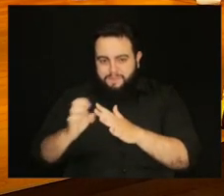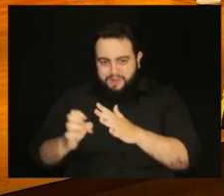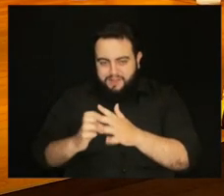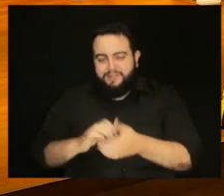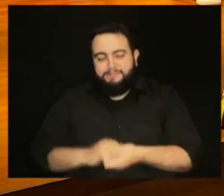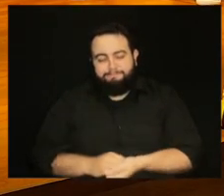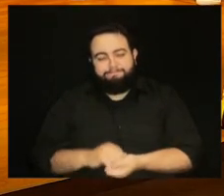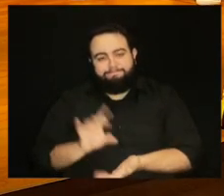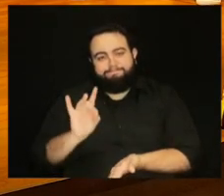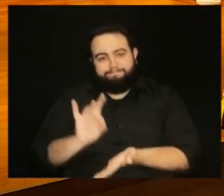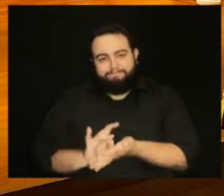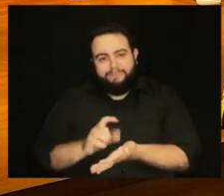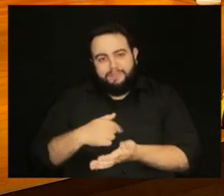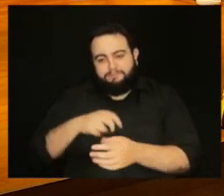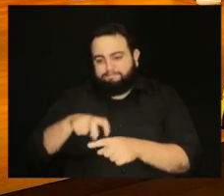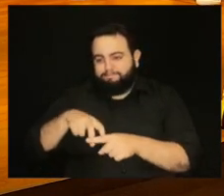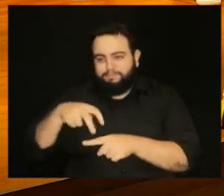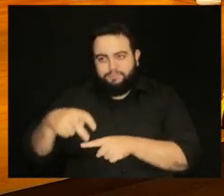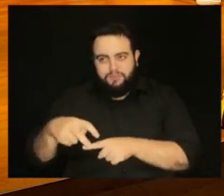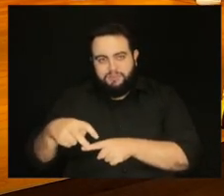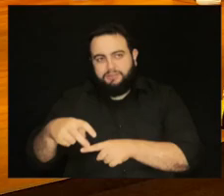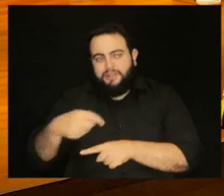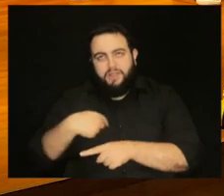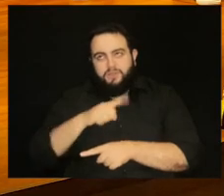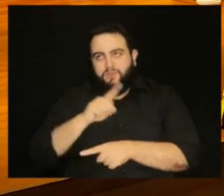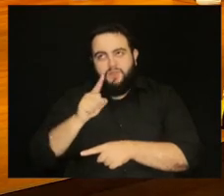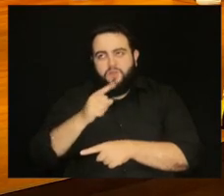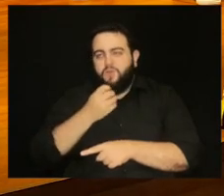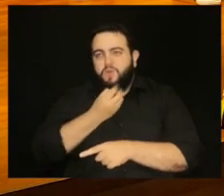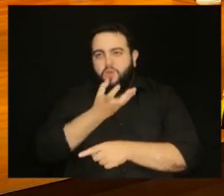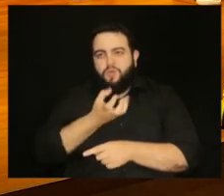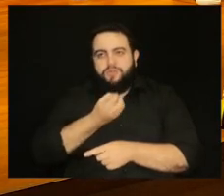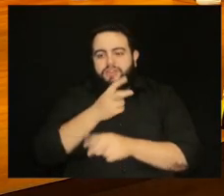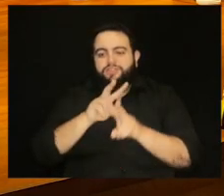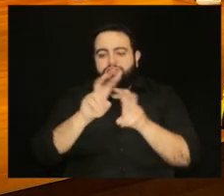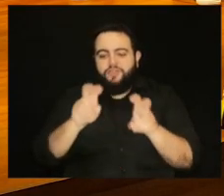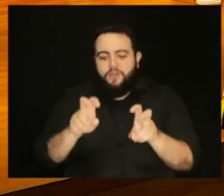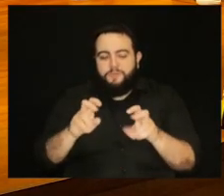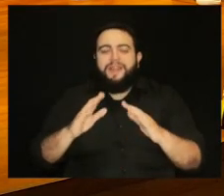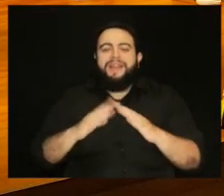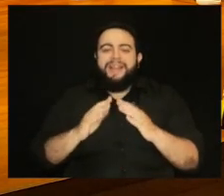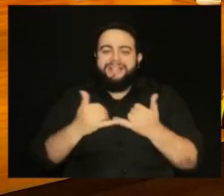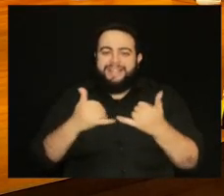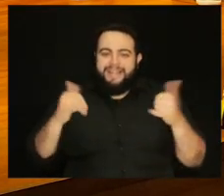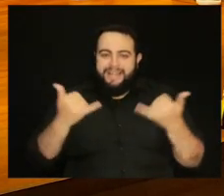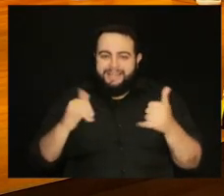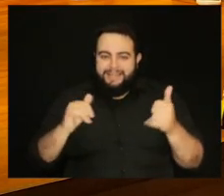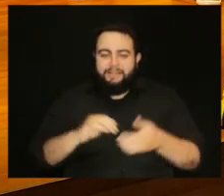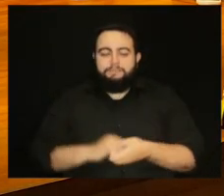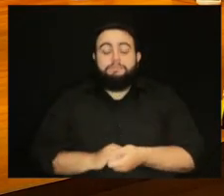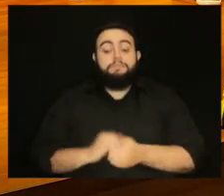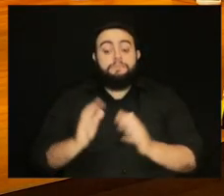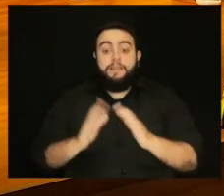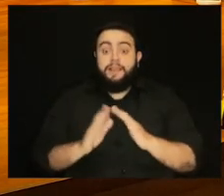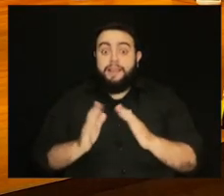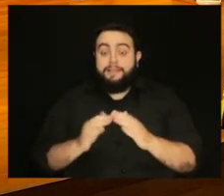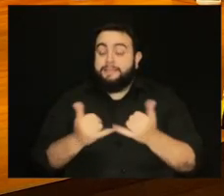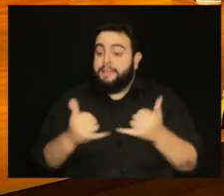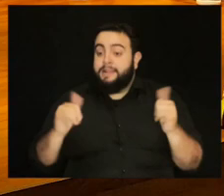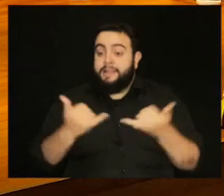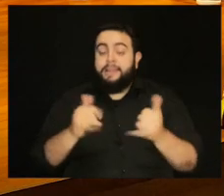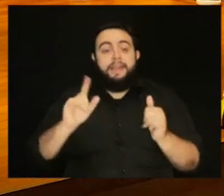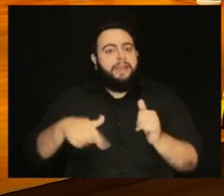acabo de me dar conta, não contei da Casa Elétrica. A casa elétrica era outro italiano tipo o pai do